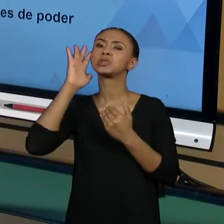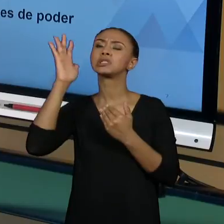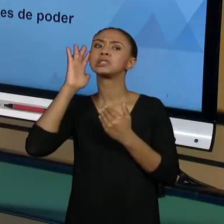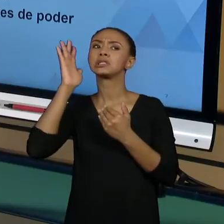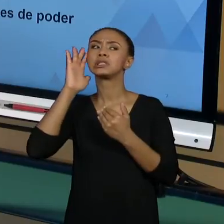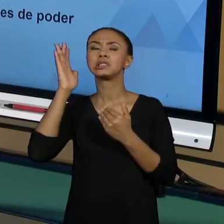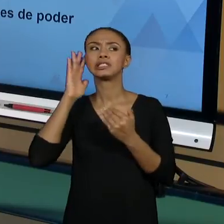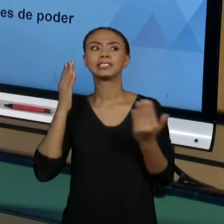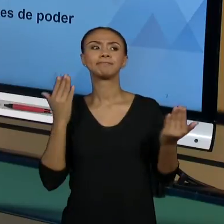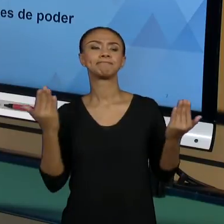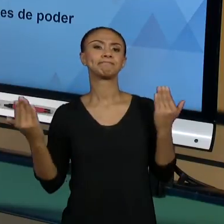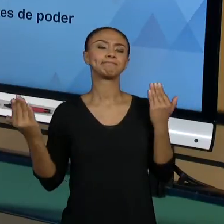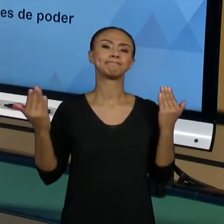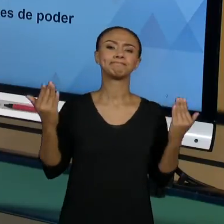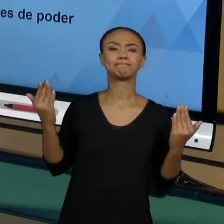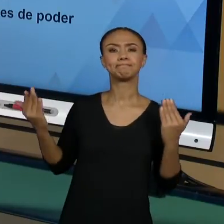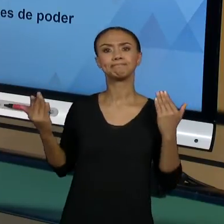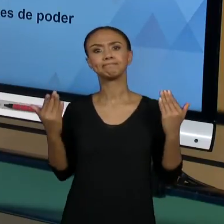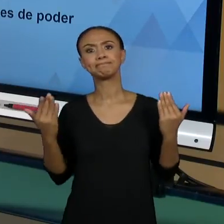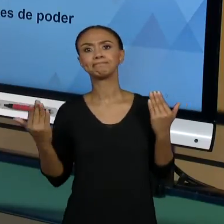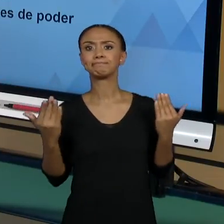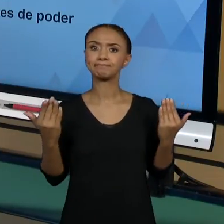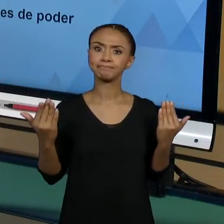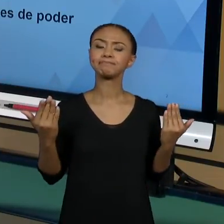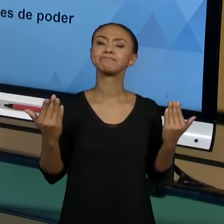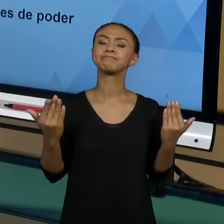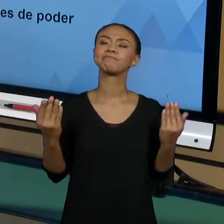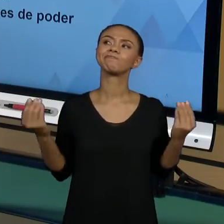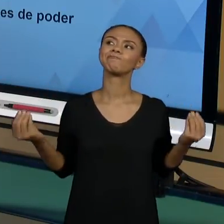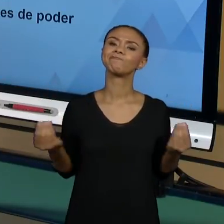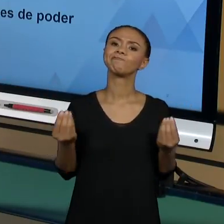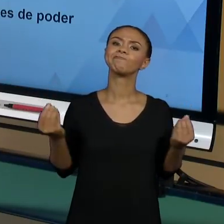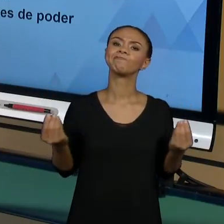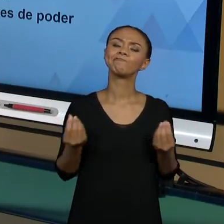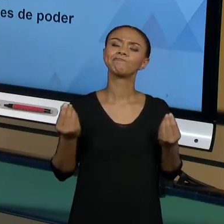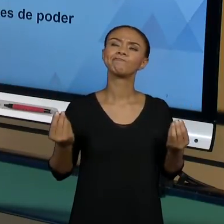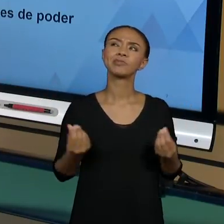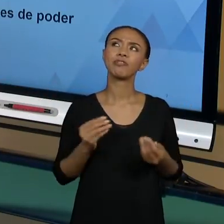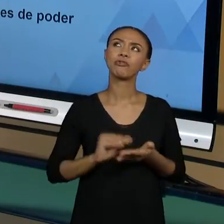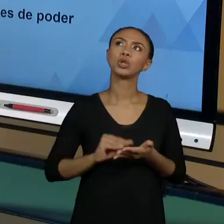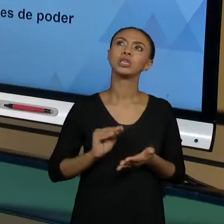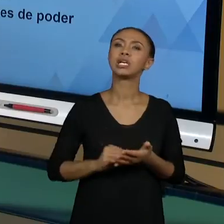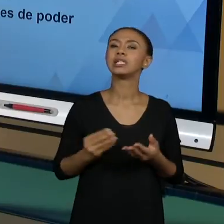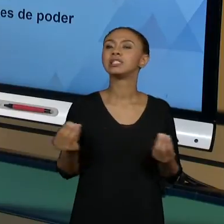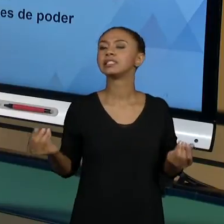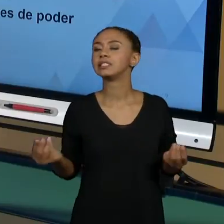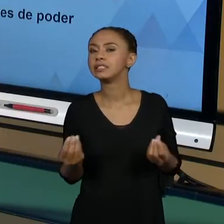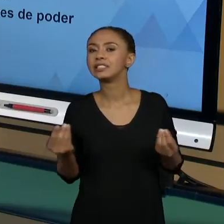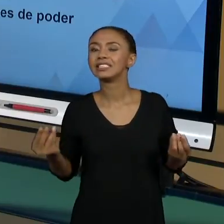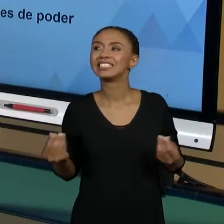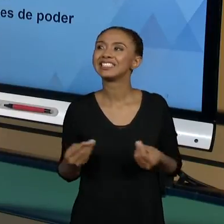QUESTIONAMENTOS NESSA FALTA DE UMA EXPLICAÇÃO